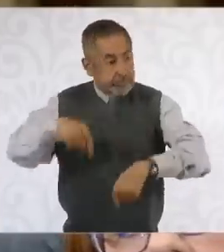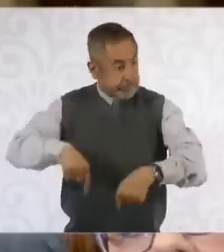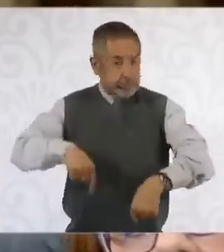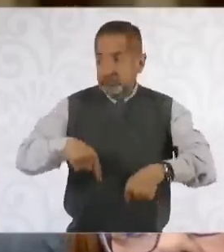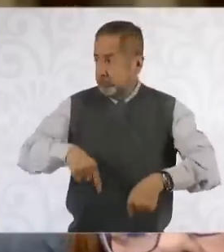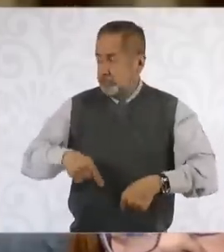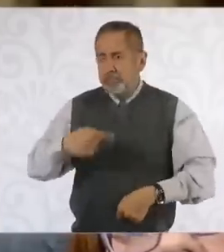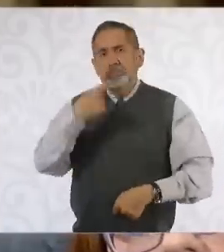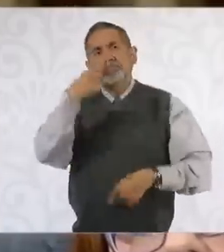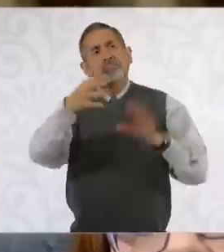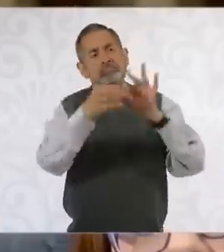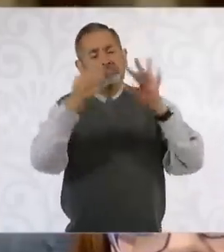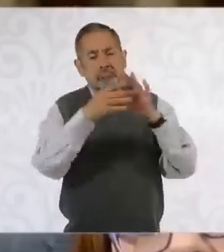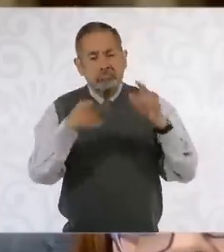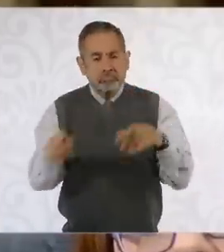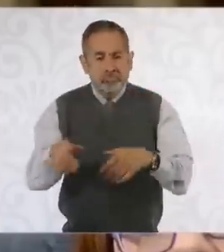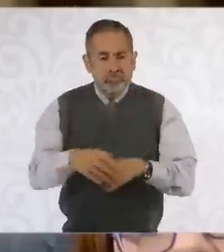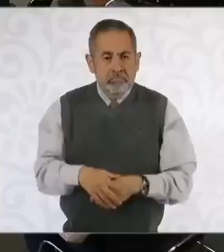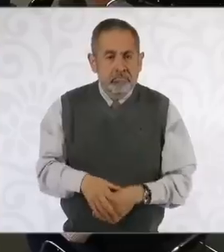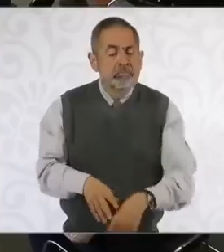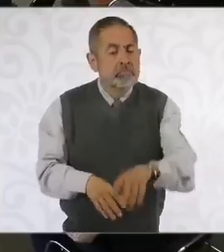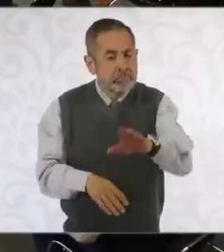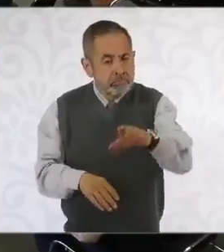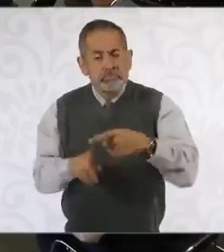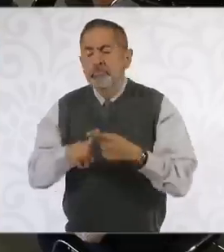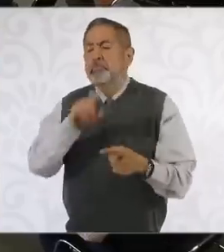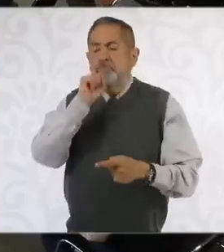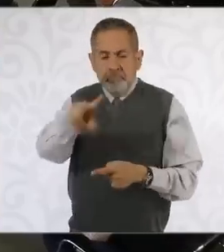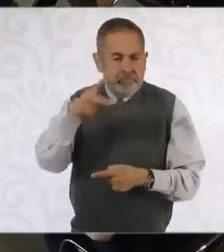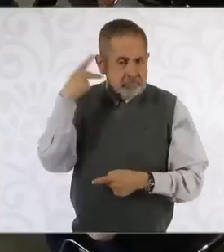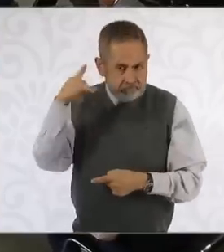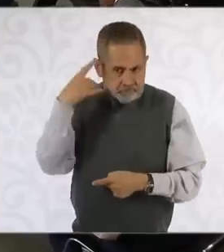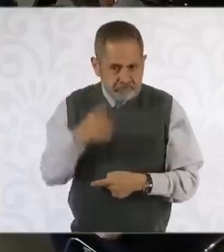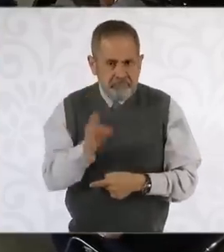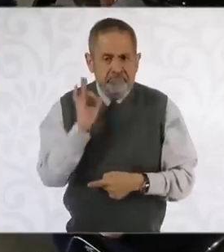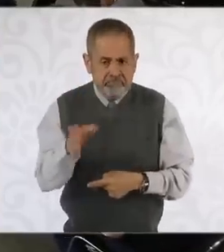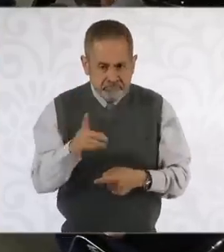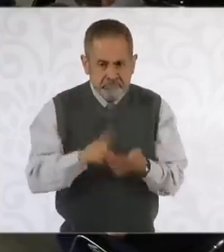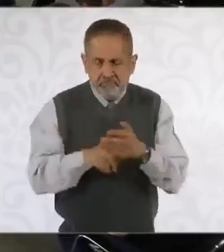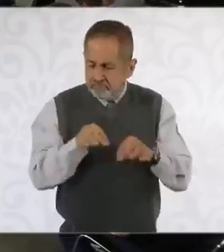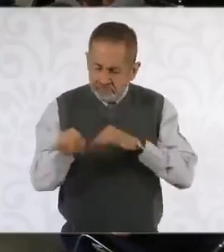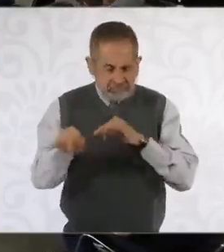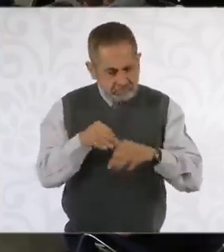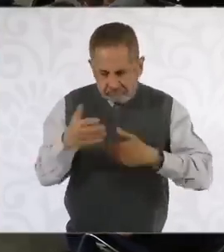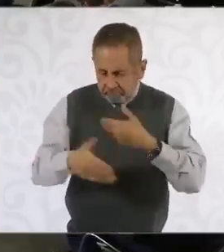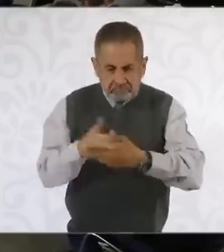en donde por ejemplo en Puebla también actuó sitl sí ha estado muy activa es la abogada